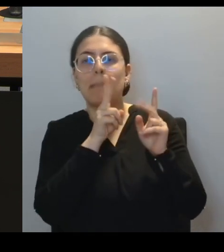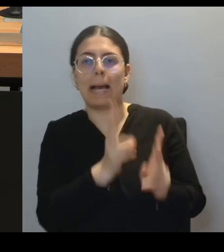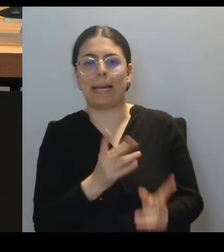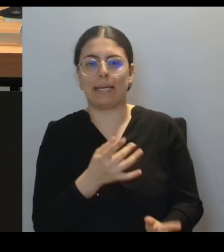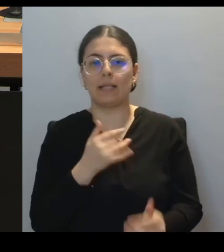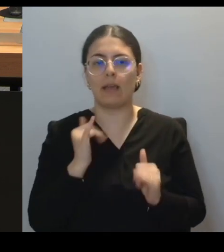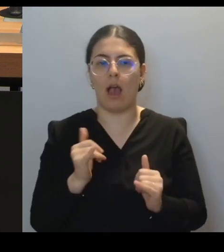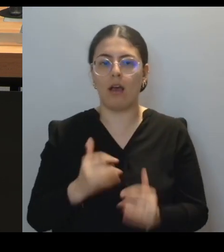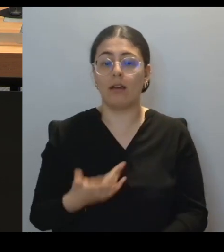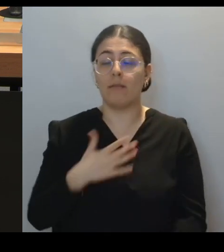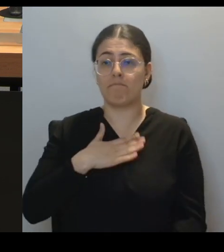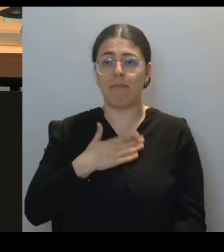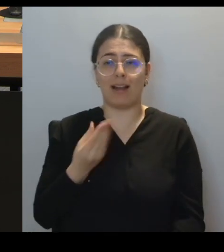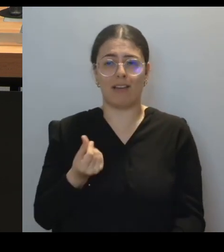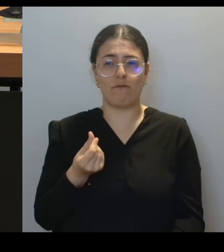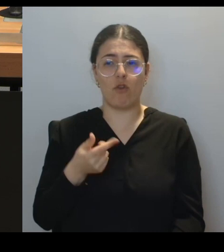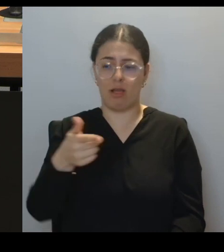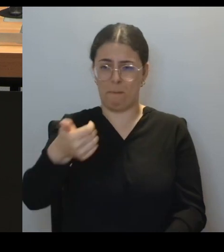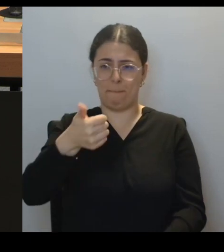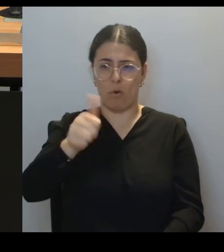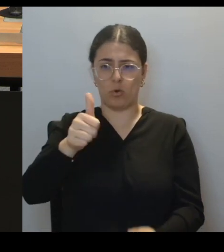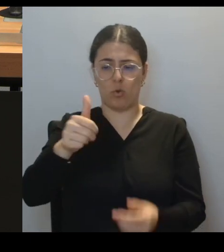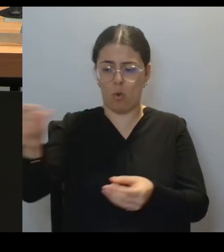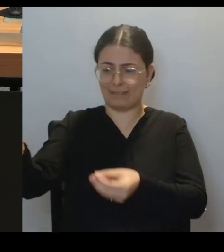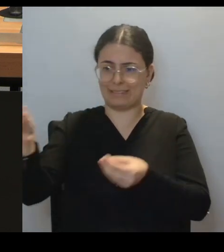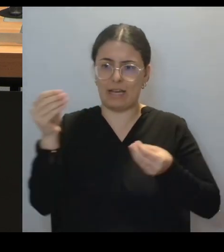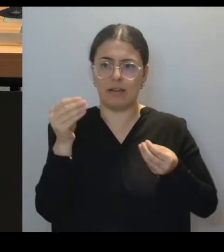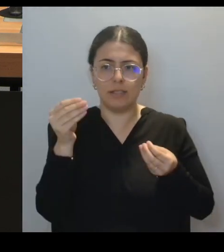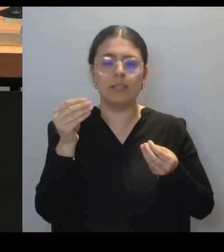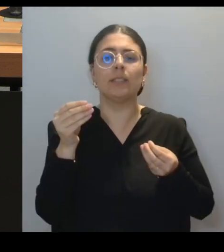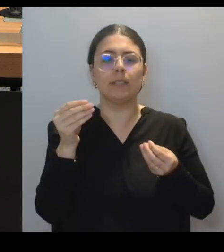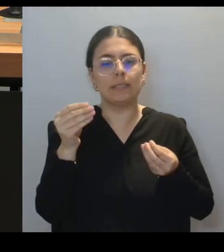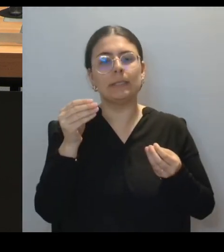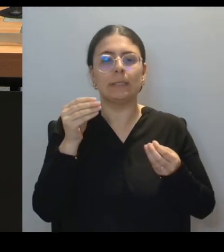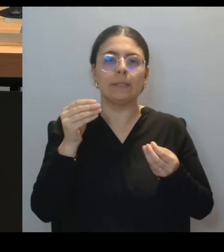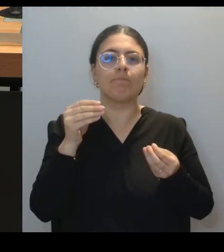einen verhältnismäßig ähnlichen Stand haben, was Tötungsdelikte angeht, um die 100.